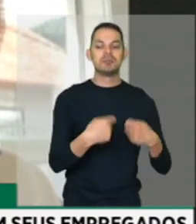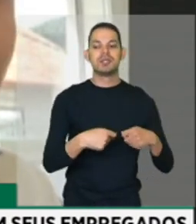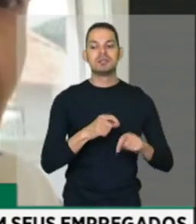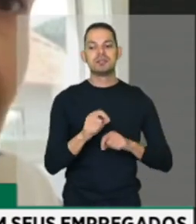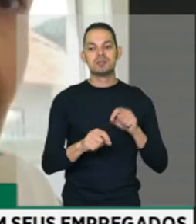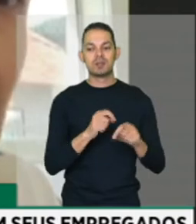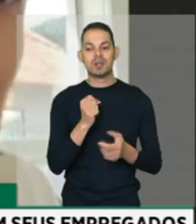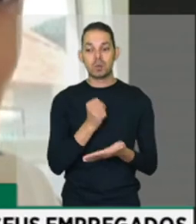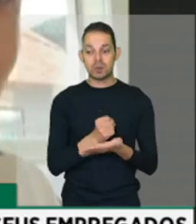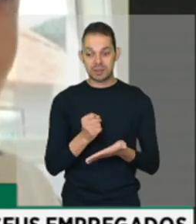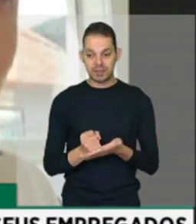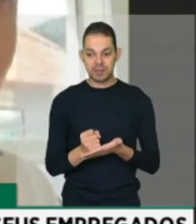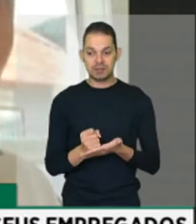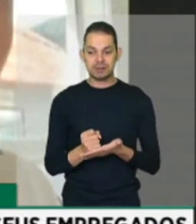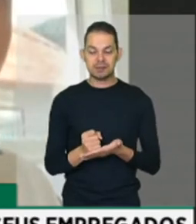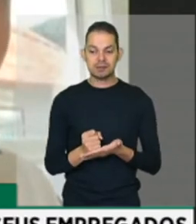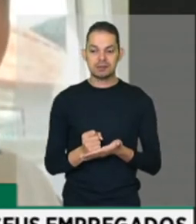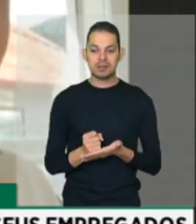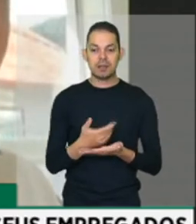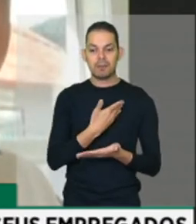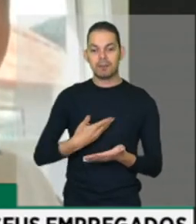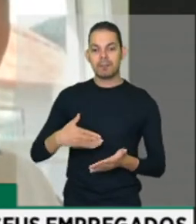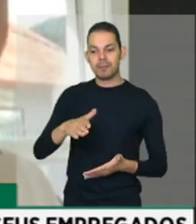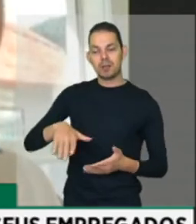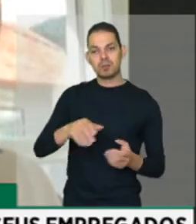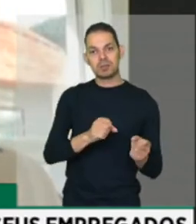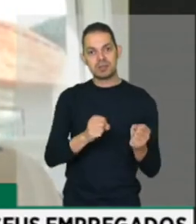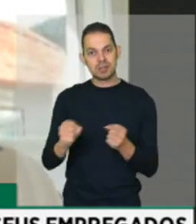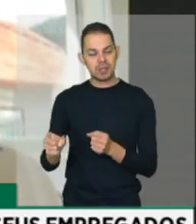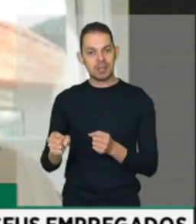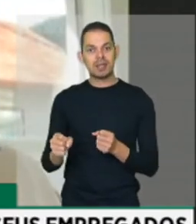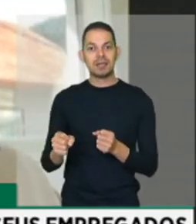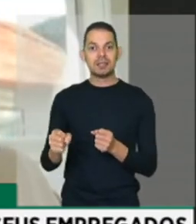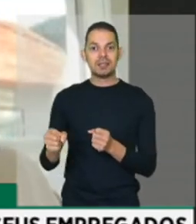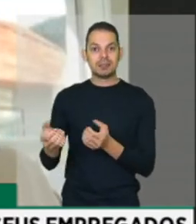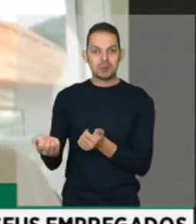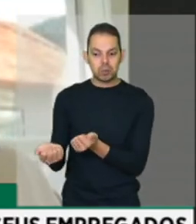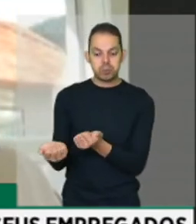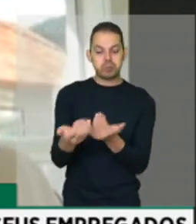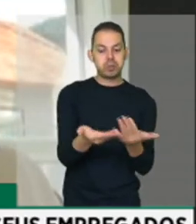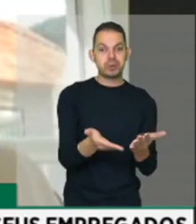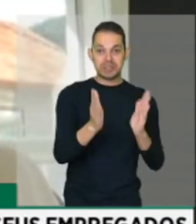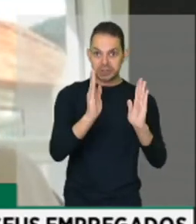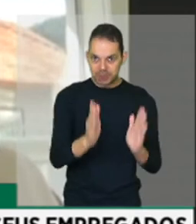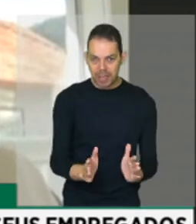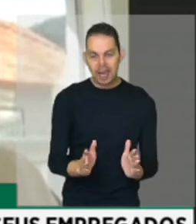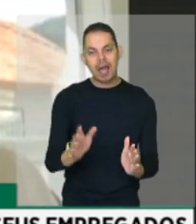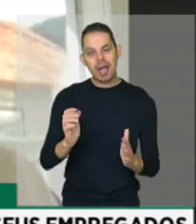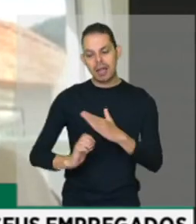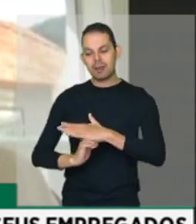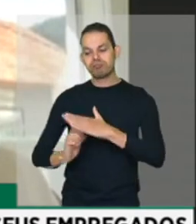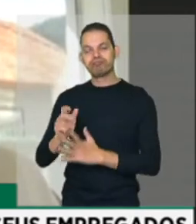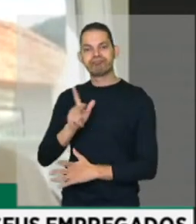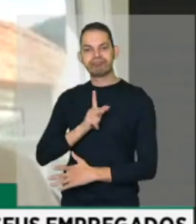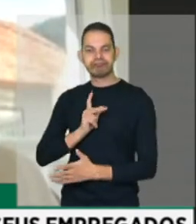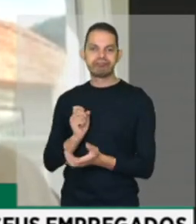PRIVADA, VACINAS APÓS AS QUE CONTRATADAS... [CAMPAINHA] PELO PODER PÚBLICO JÁ TENHAM SIDO ENTREGUES. ENTÃO NÓS SOMOS CONTRA, VAMOS VOTAR LOGO